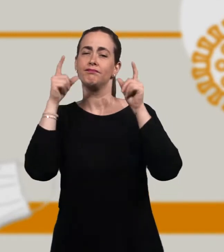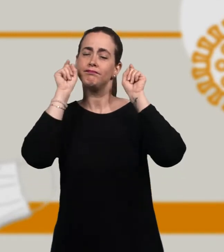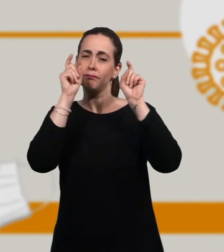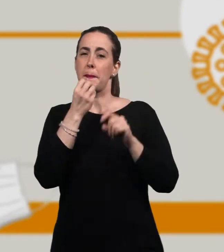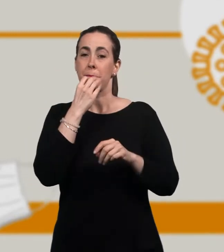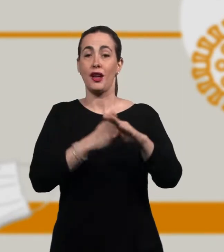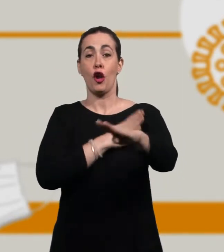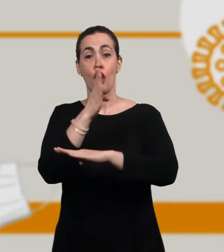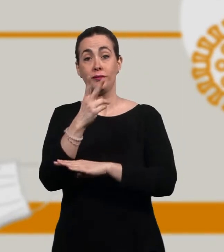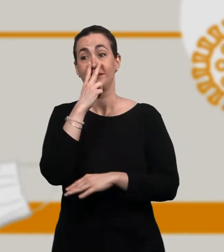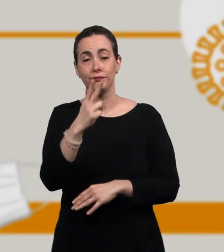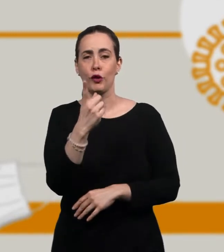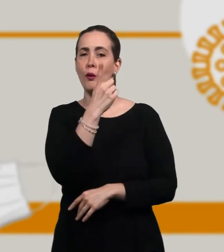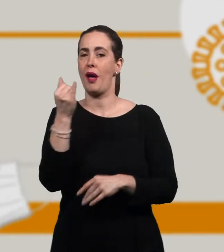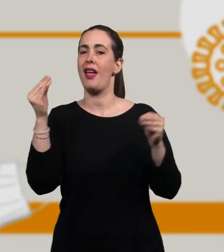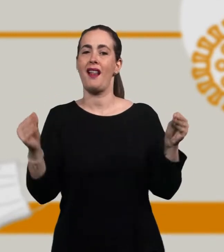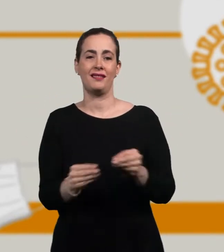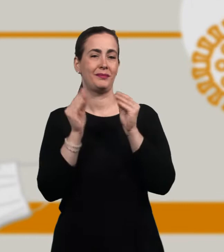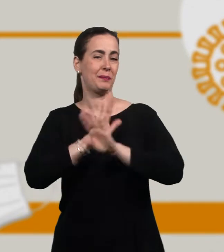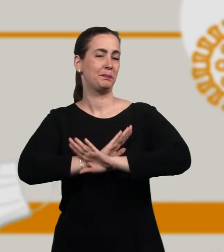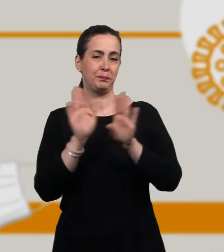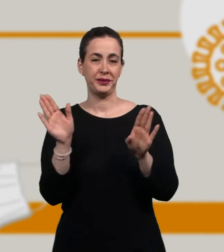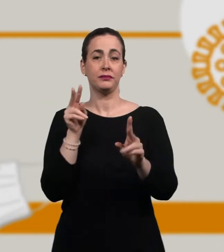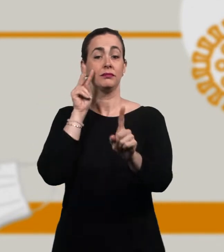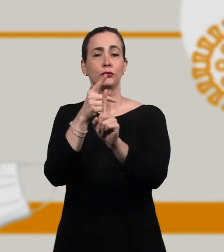Es recomana una visita setmanal per resident